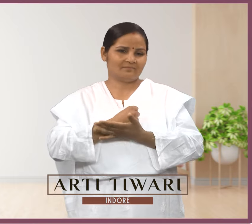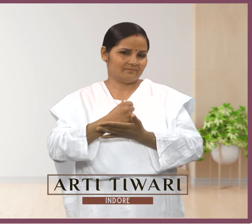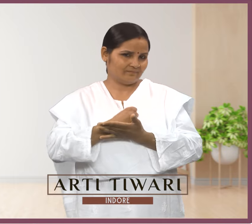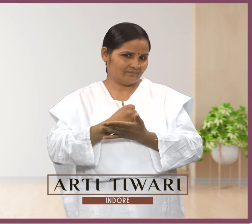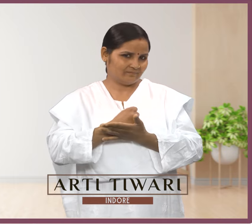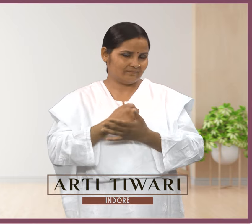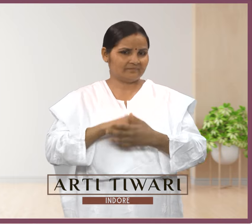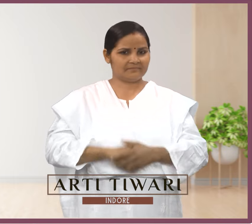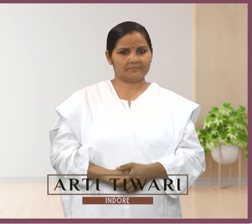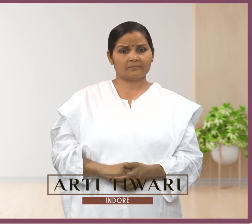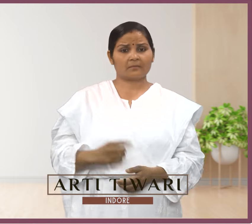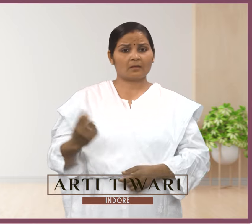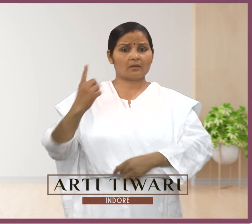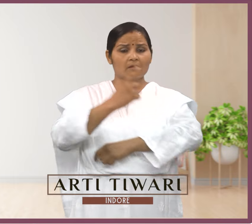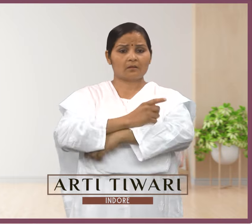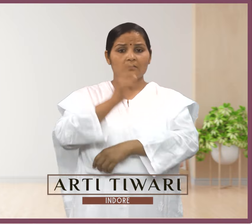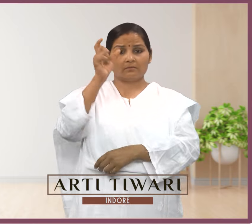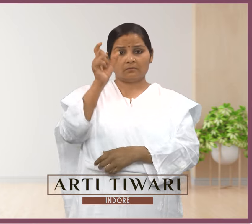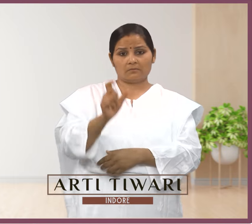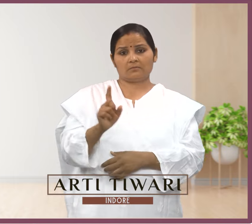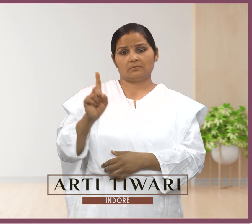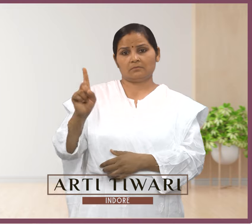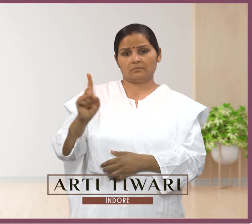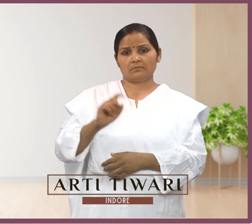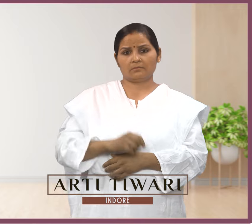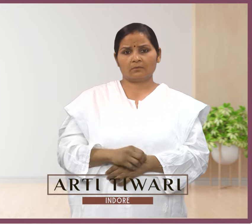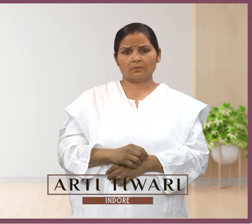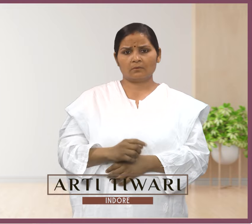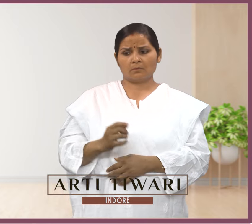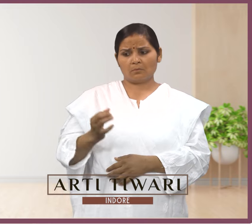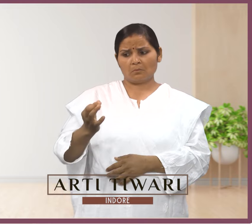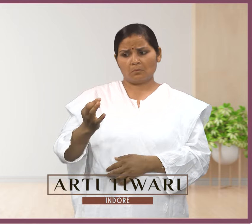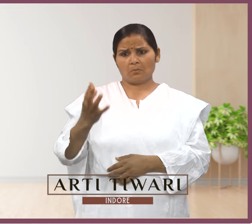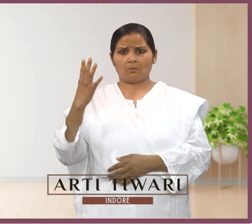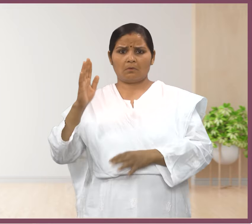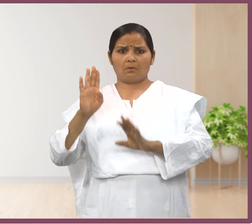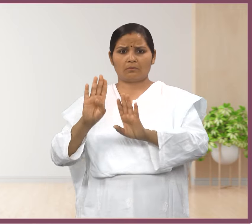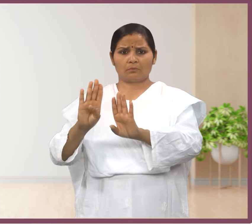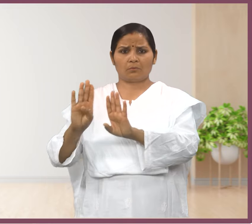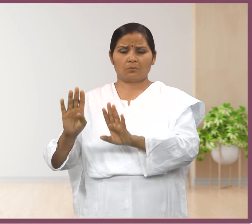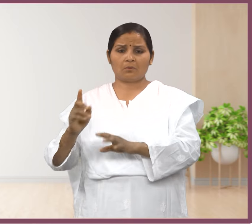ఒకప్పుడు చాలా మంచి విస్వాసం చూపించే ఒక వ్యక్తి ఉండేవాడు.